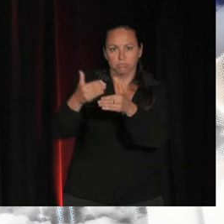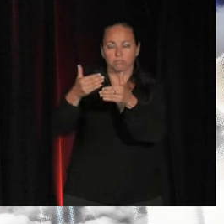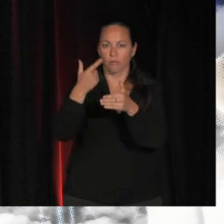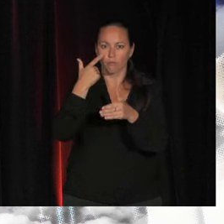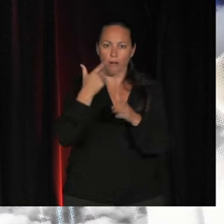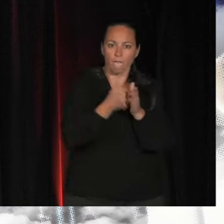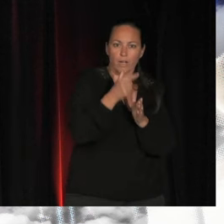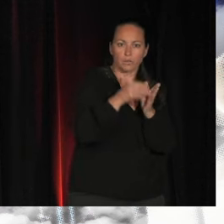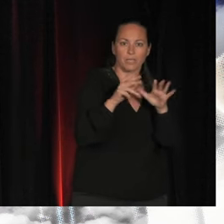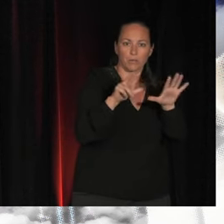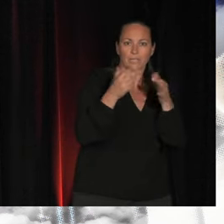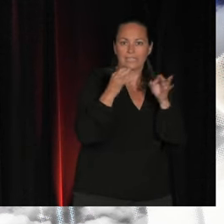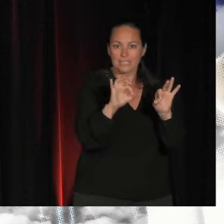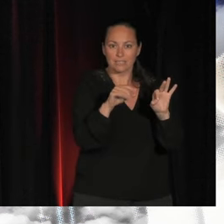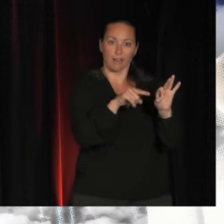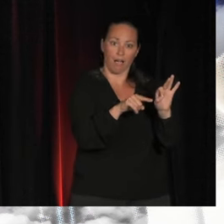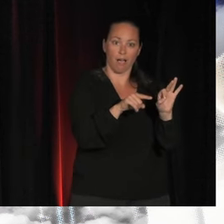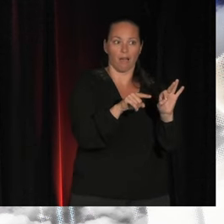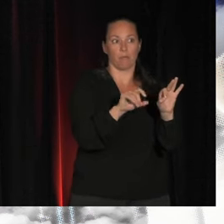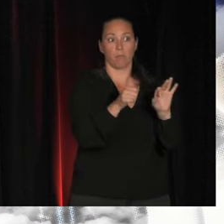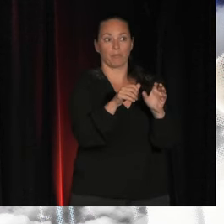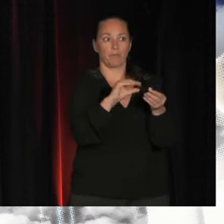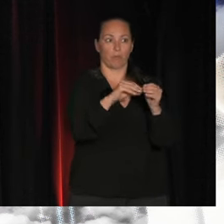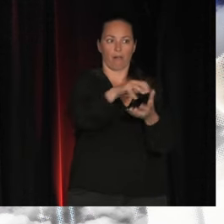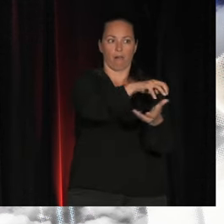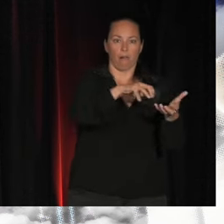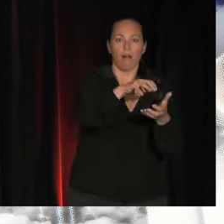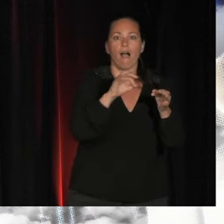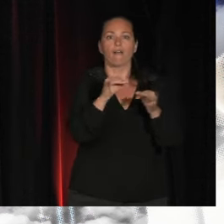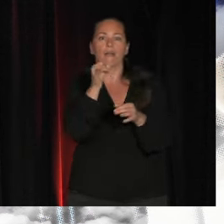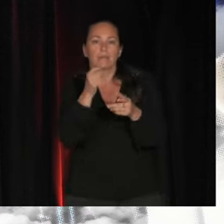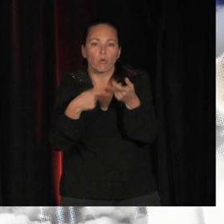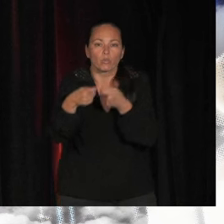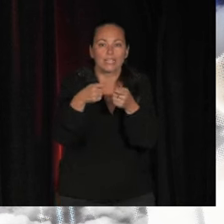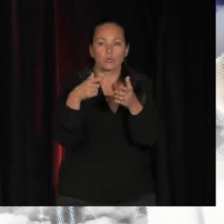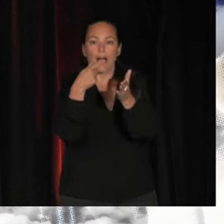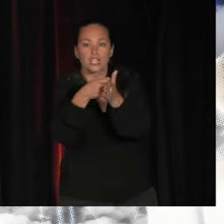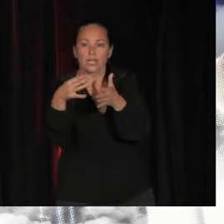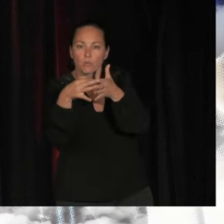fin des années 2008-2010, ce sont les premiers scandales sur les microtransactions, les gens sont là : "Oh là là ! C'est scandaleux, jamais je ne prendrai des microtransactions,